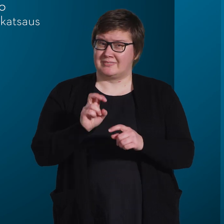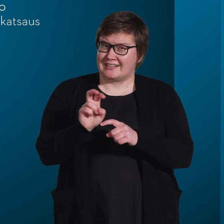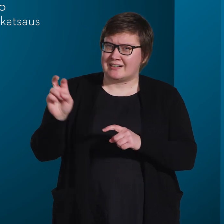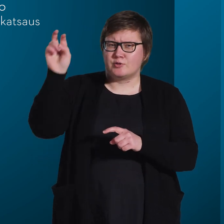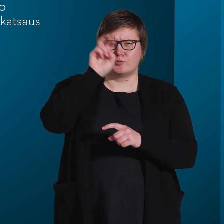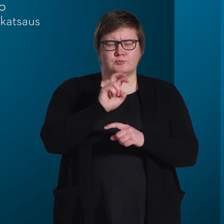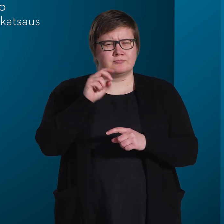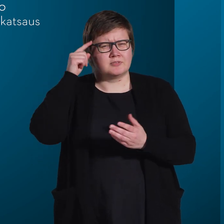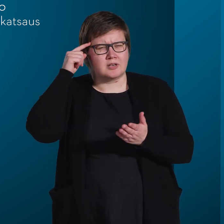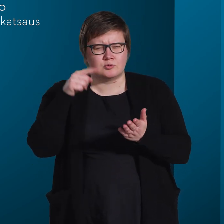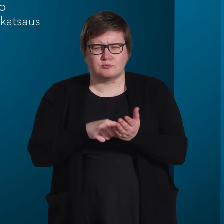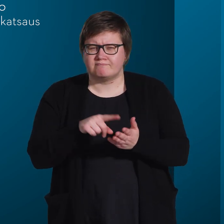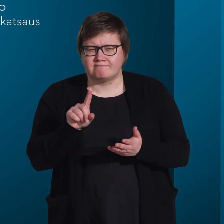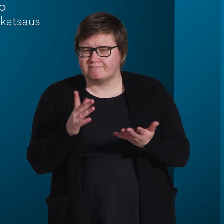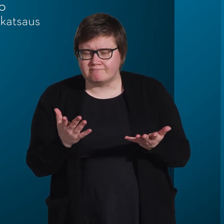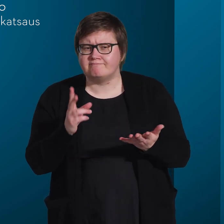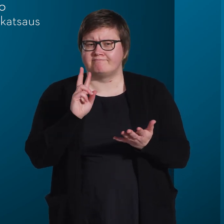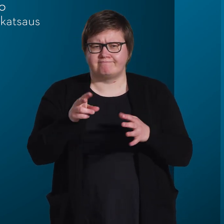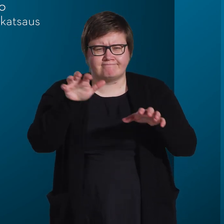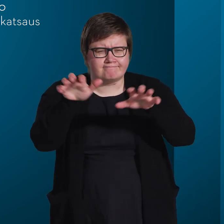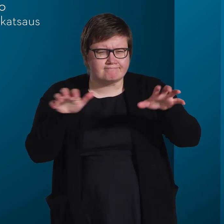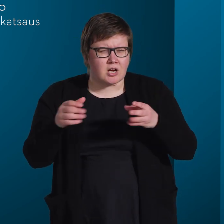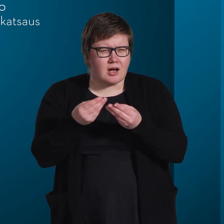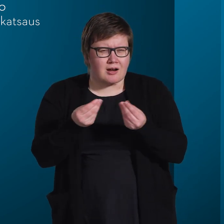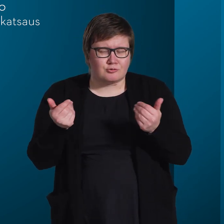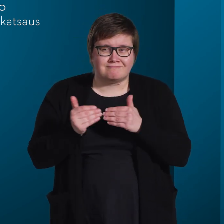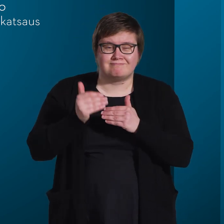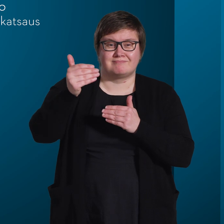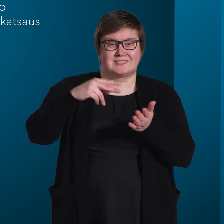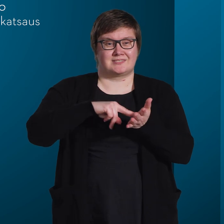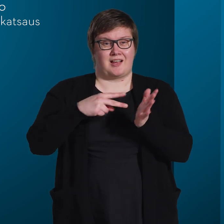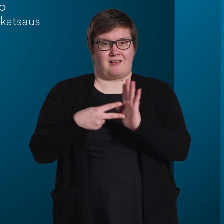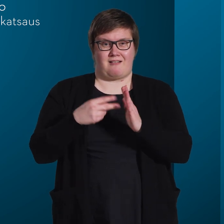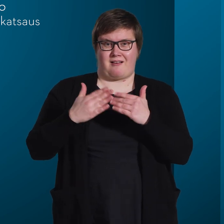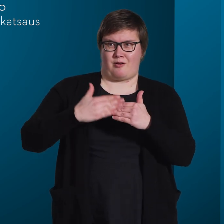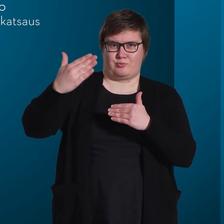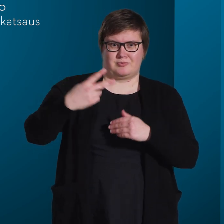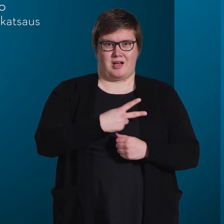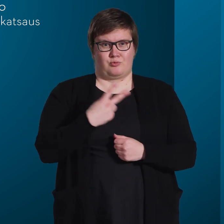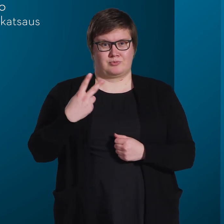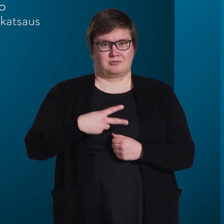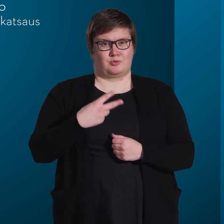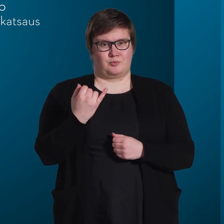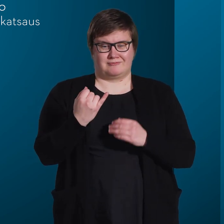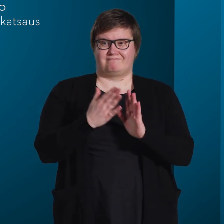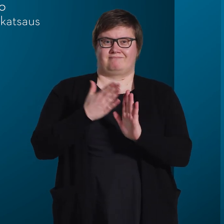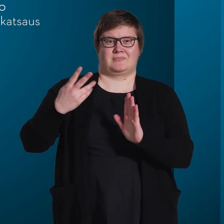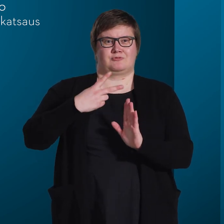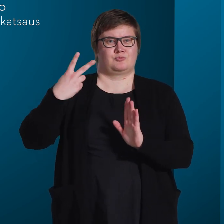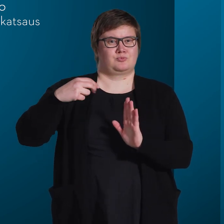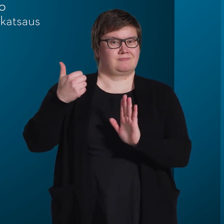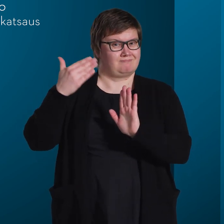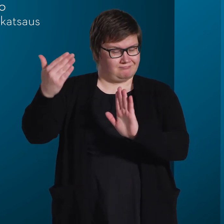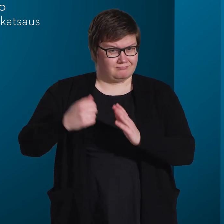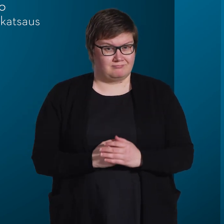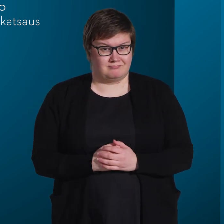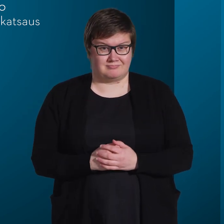Kiertueen tarkoituksena on kerätä aineistoa tulevalle strategiakaudelle 2026−2029, -